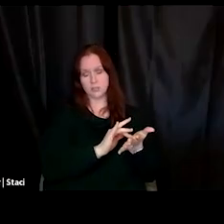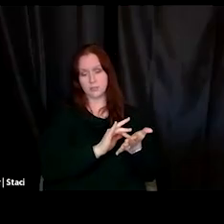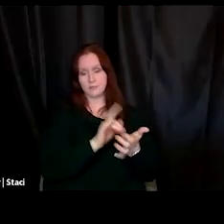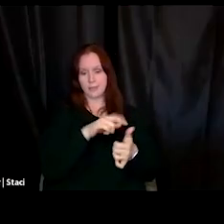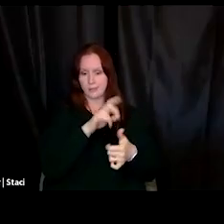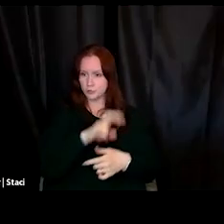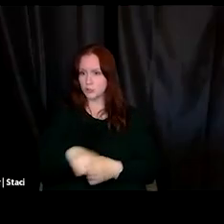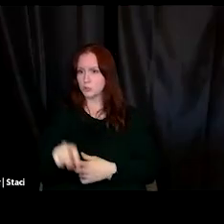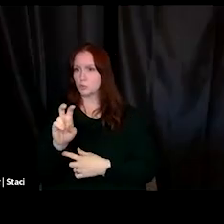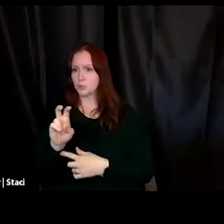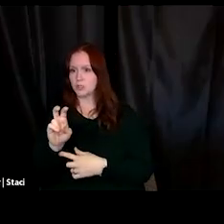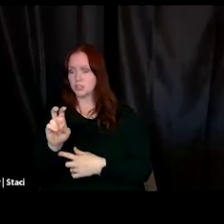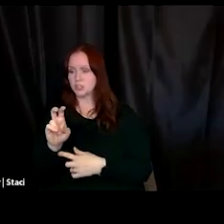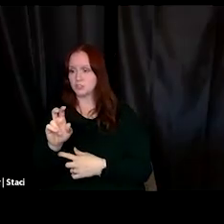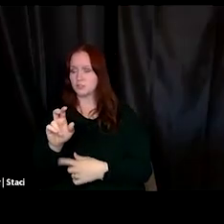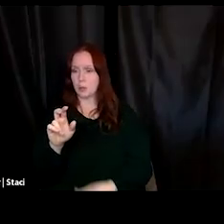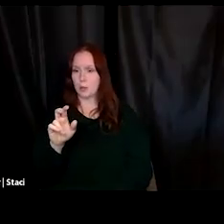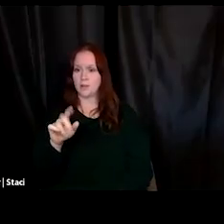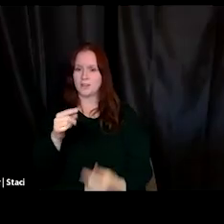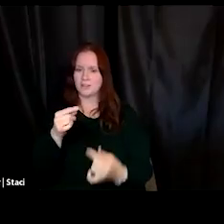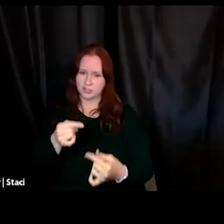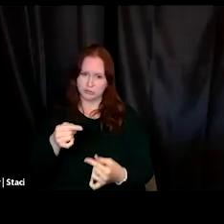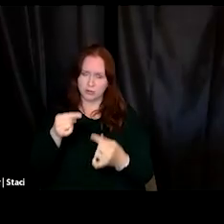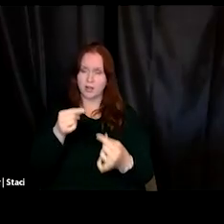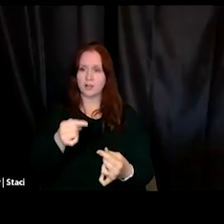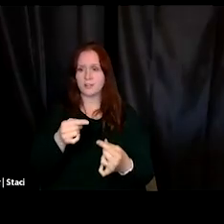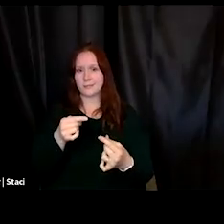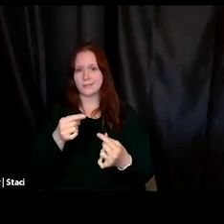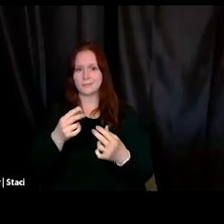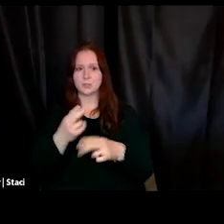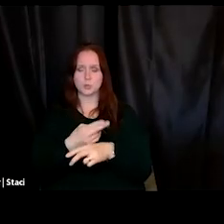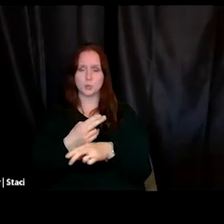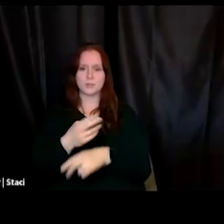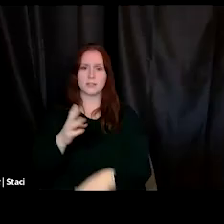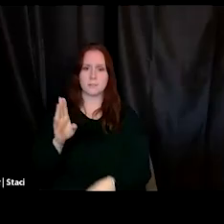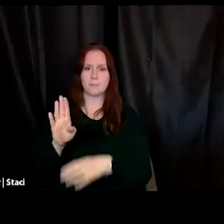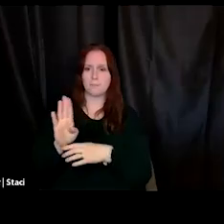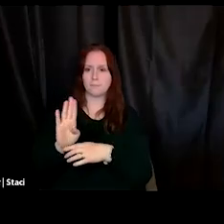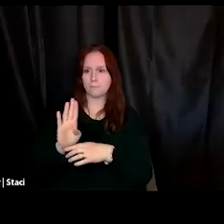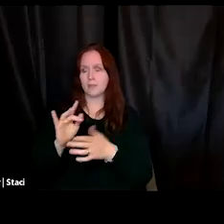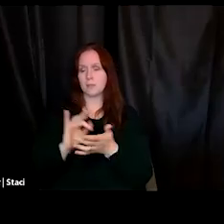También suelen estar en modo de supervivencia, lo que les impide pensar a largo plazo,